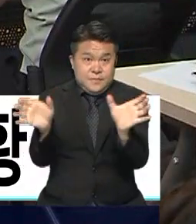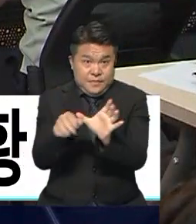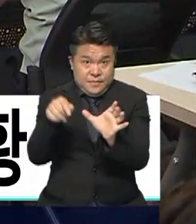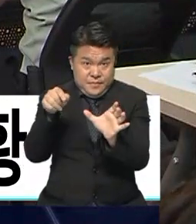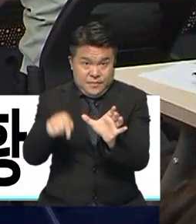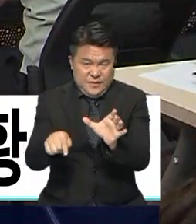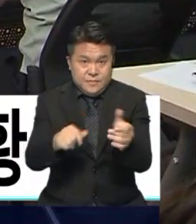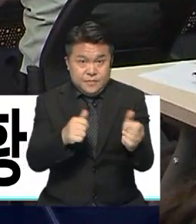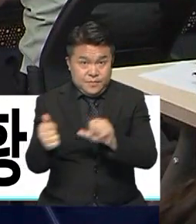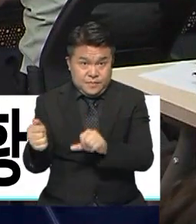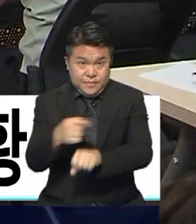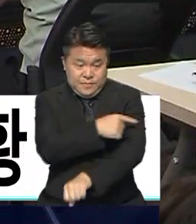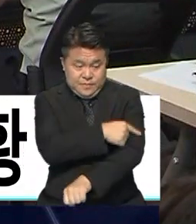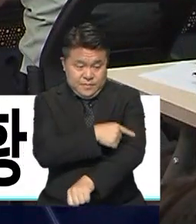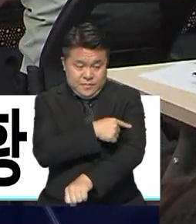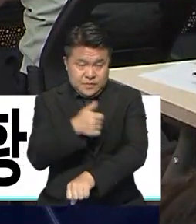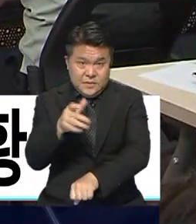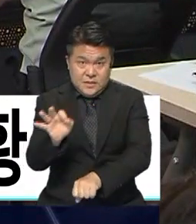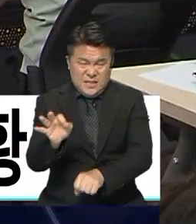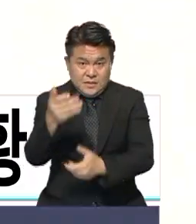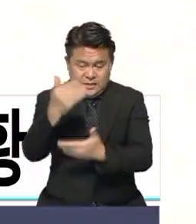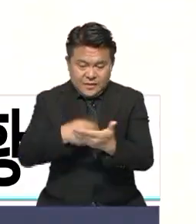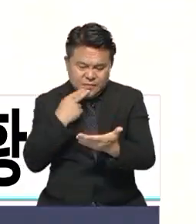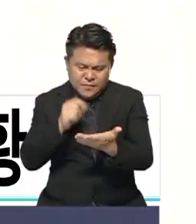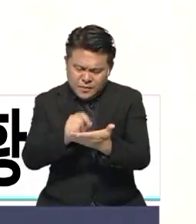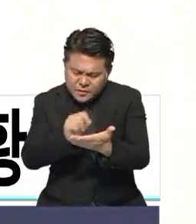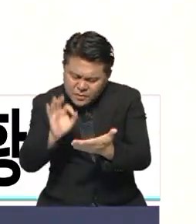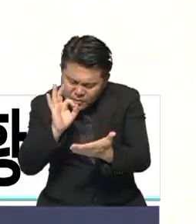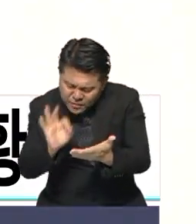하사가 남긴 유서에 부대 내 괴롭힘 정황이 담겨 있다고 밝혔습니다.